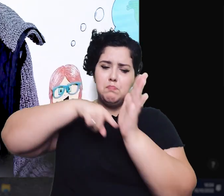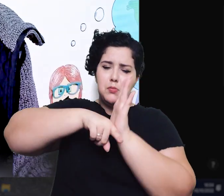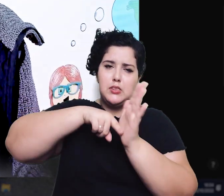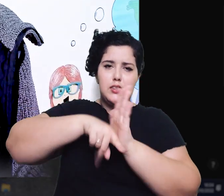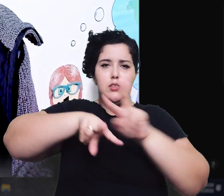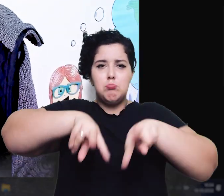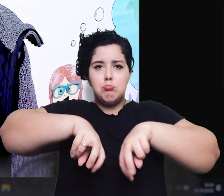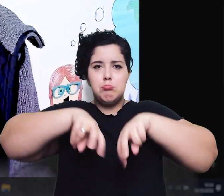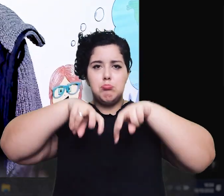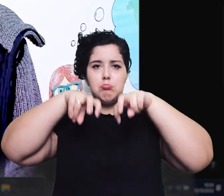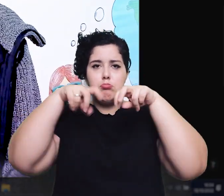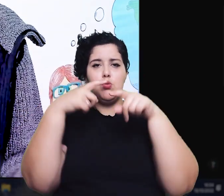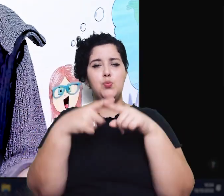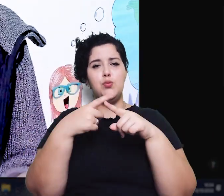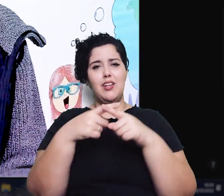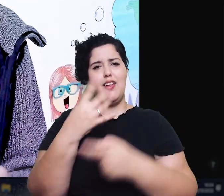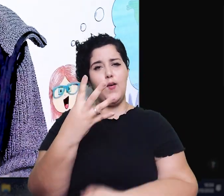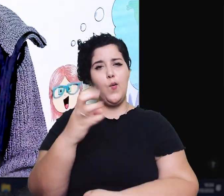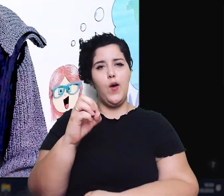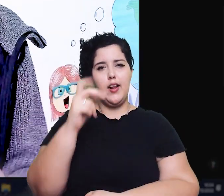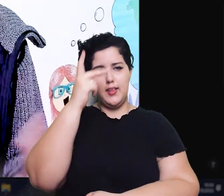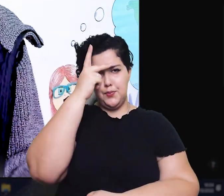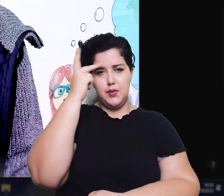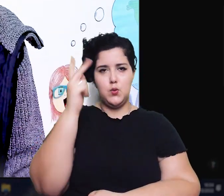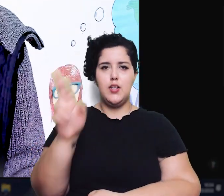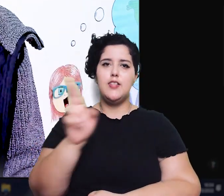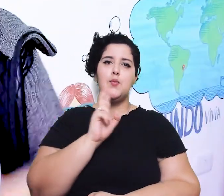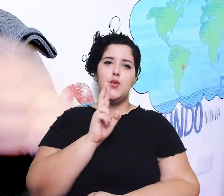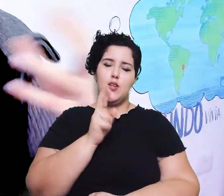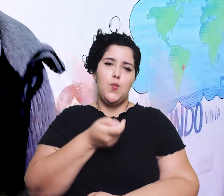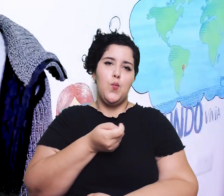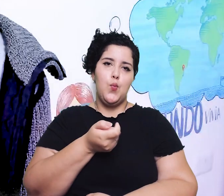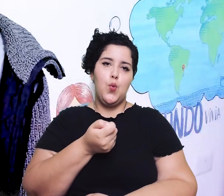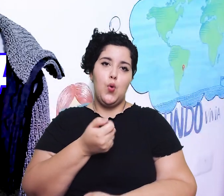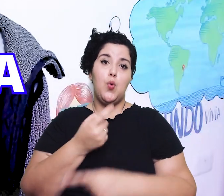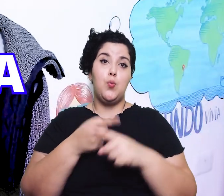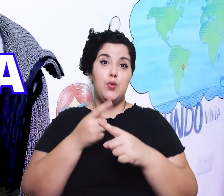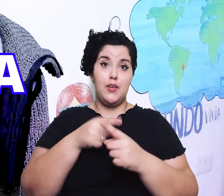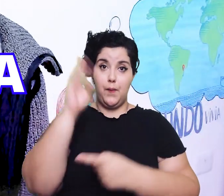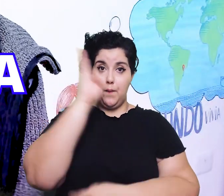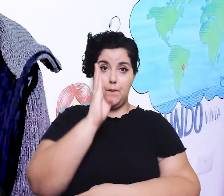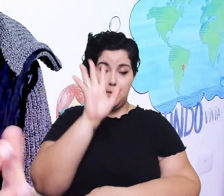pesquisa quantitativa, né? Porque 40 pessoas ainda pensando em Amazônia, que é um negócio que tem abrangência nacional